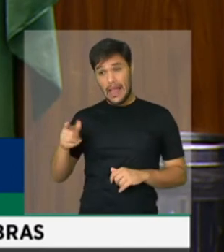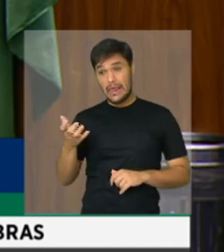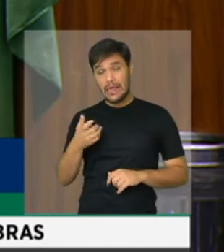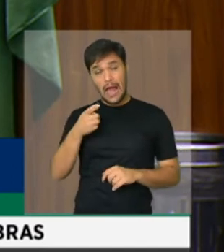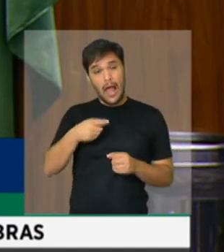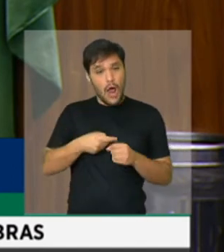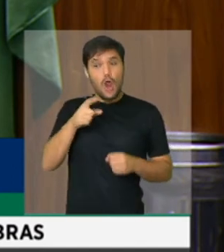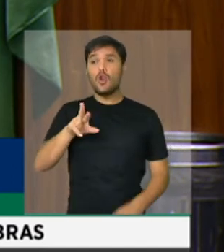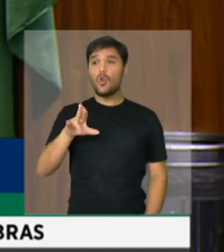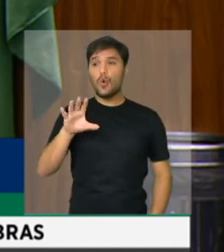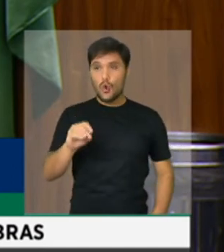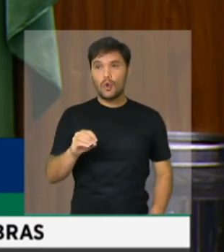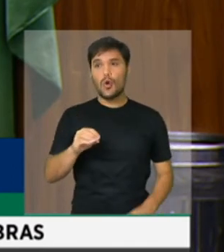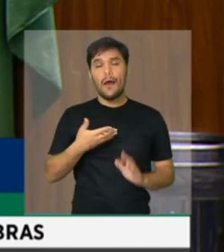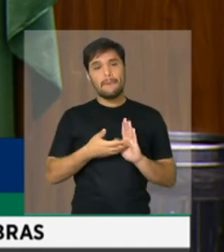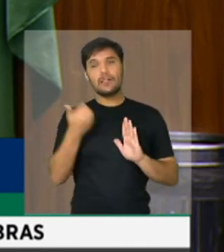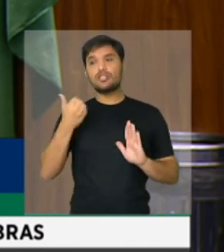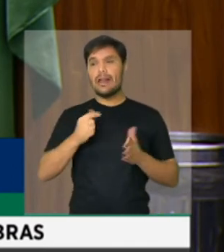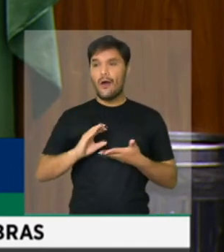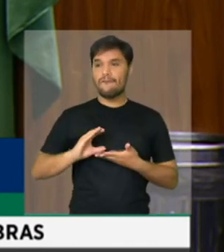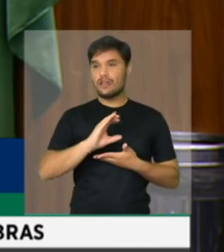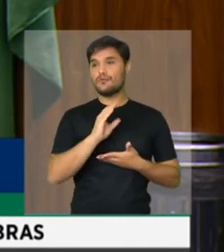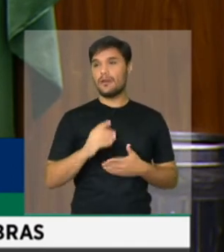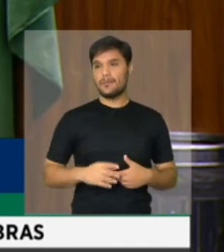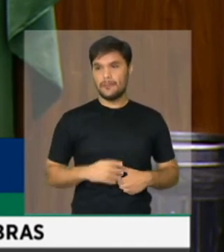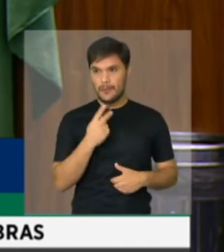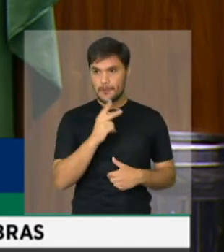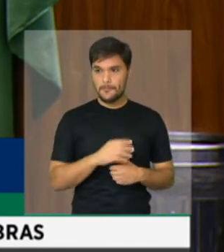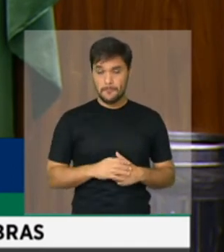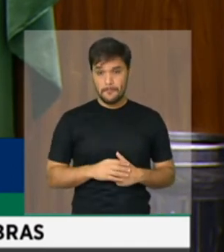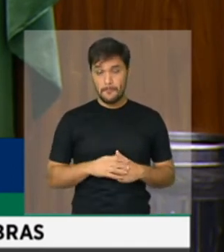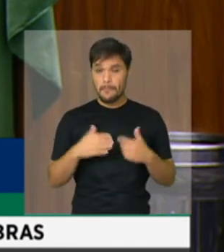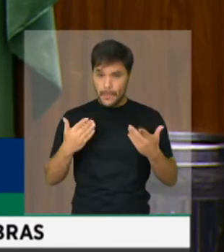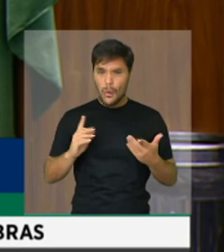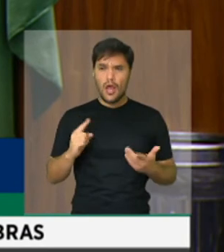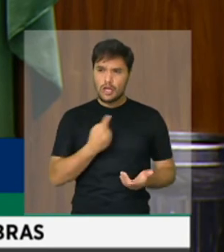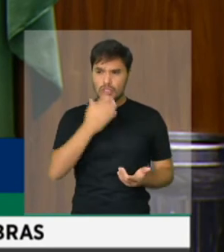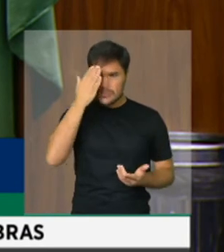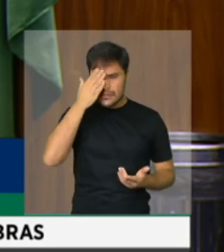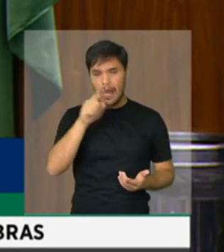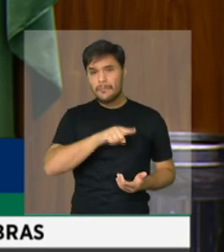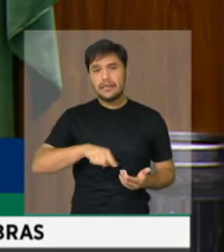LUCRO QUE ELE PRECISA TER PRA TIRAR O INVESTIMENTO QUE ELE BOTOU. A GENTE SABE O QUE SIGNIFICA ISSO. QUEM É DO